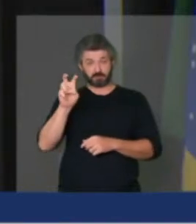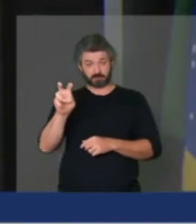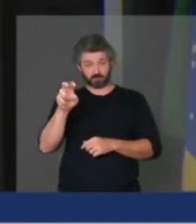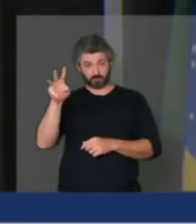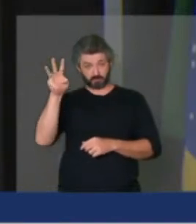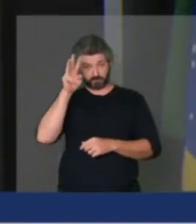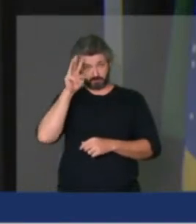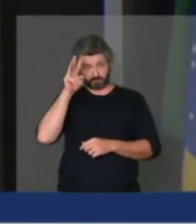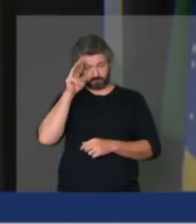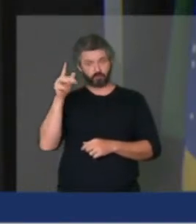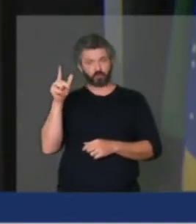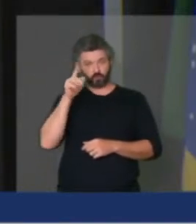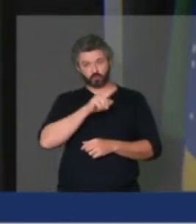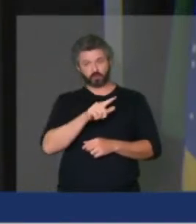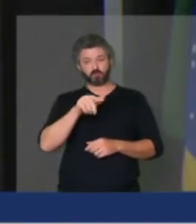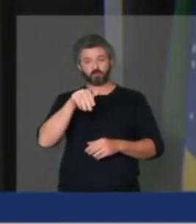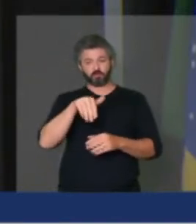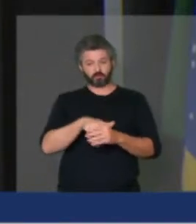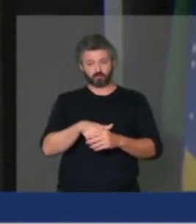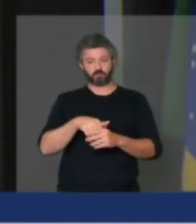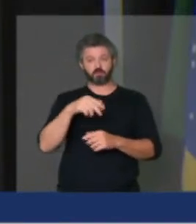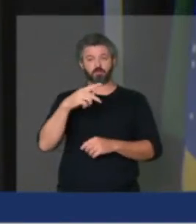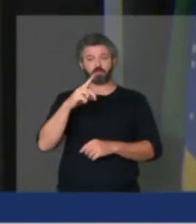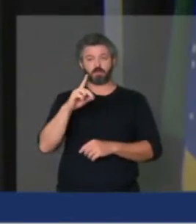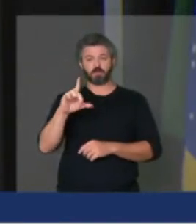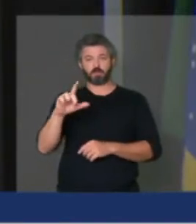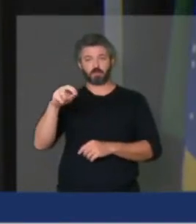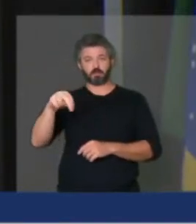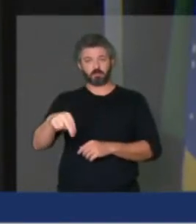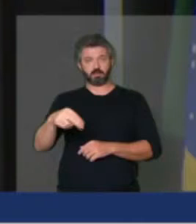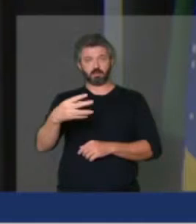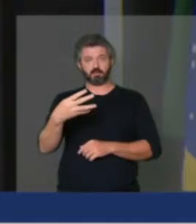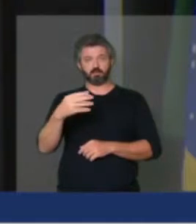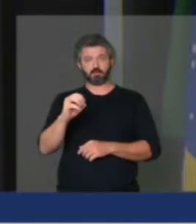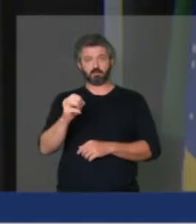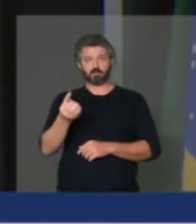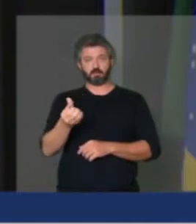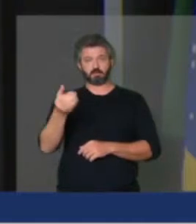PLENÁRIO CONSEGUIMOS VOTAR O PDL N 406/2019 QUE TRATA DO ACORDO DE COOPERAÇÃO TARTA